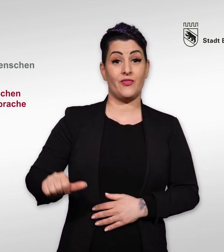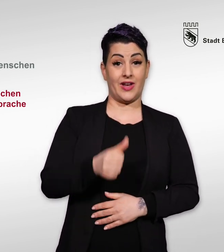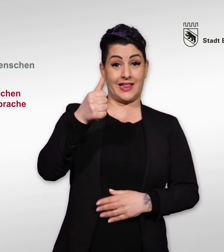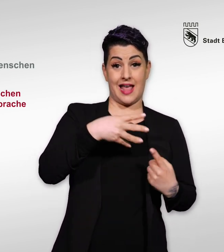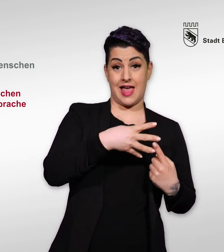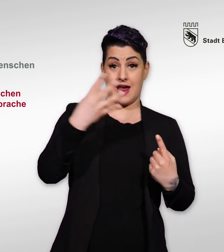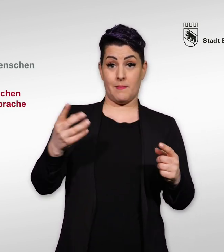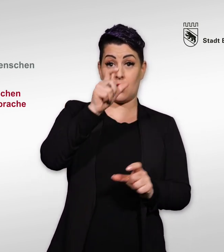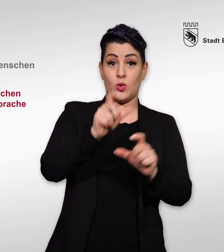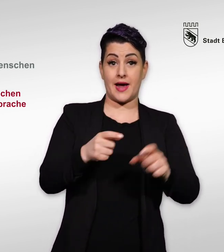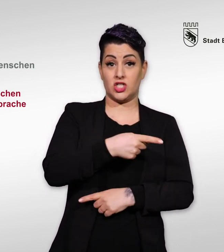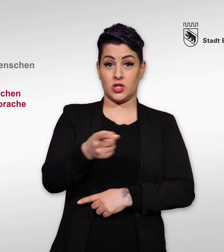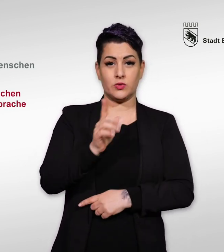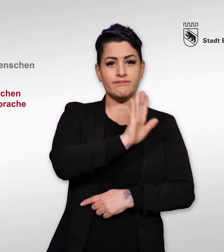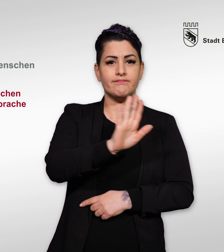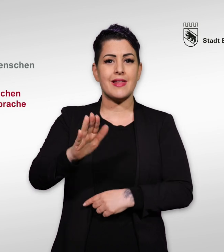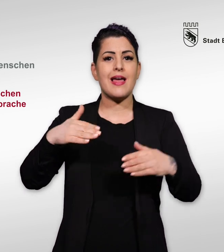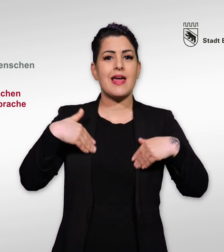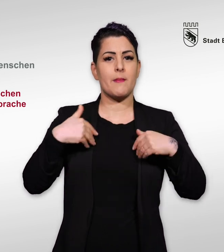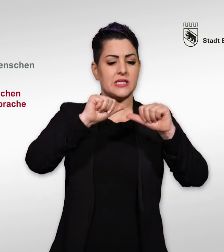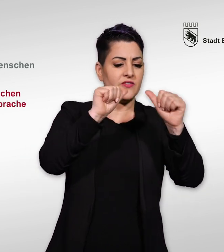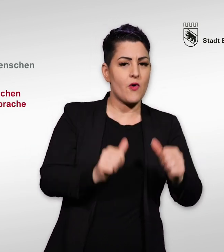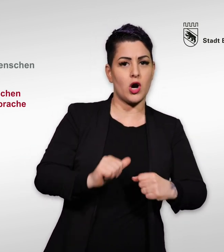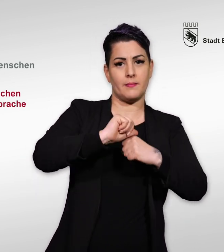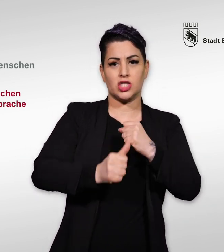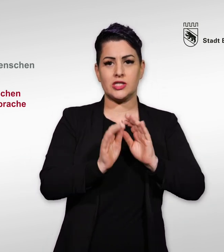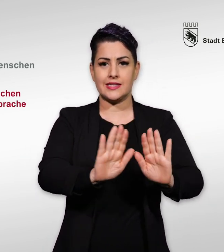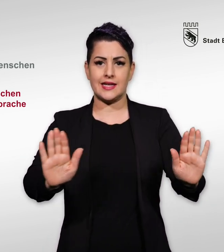Es ist wichtig, LGBTIQ-Menschen und ihre Lebensformen in